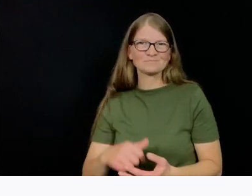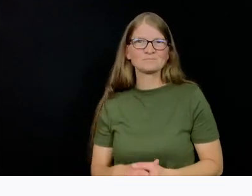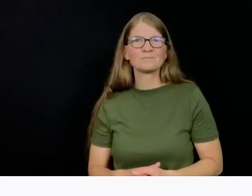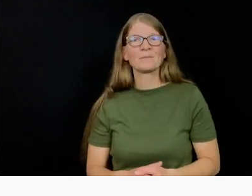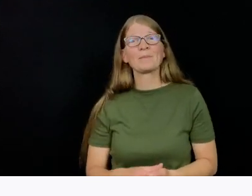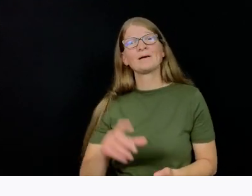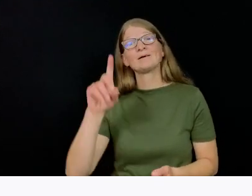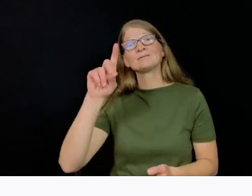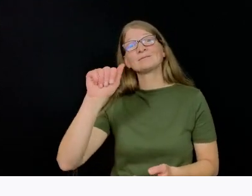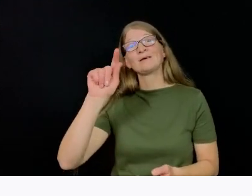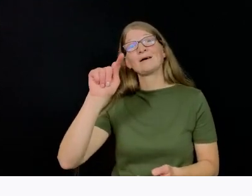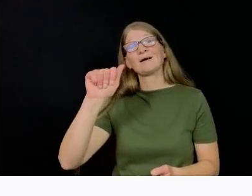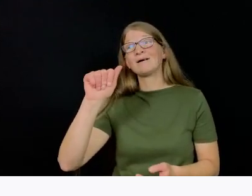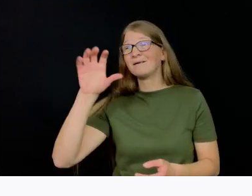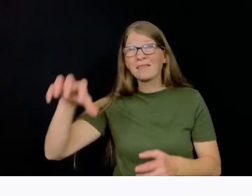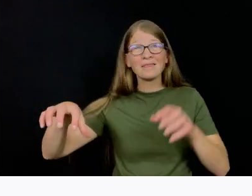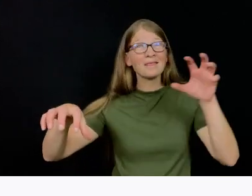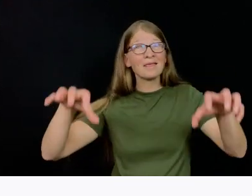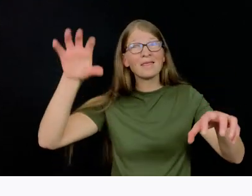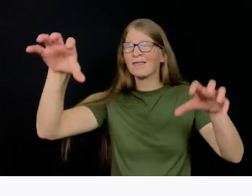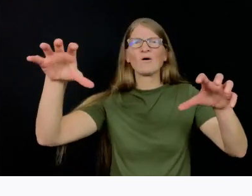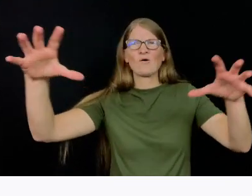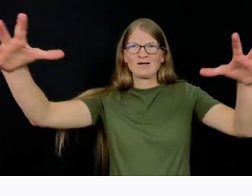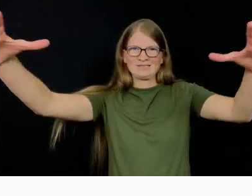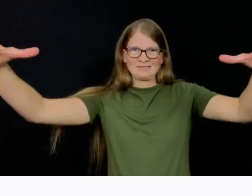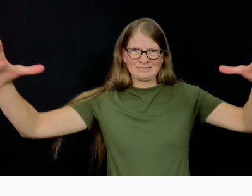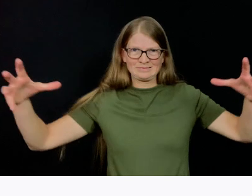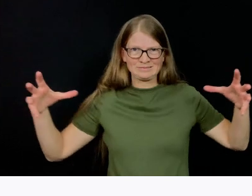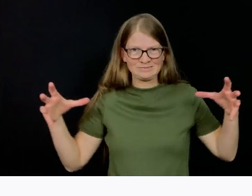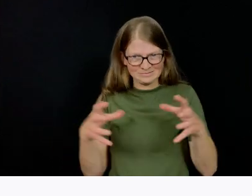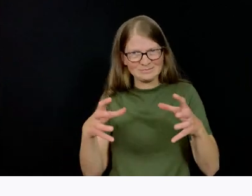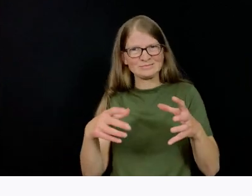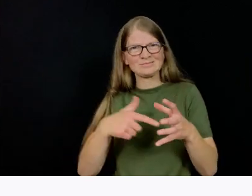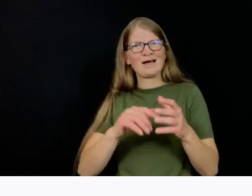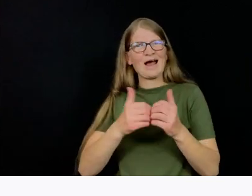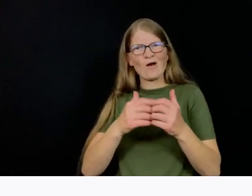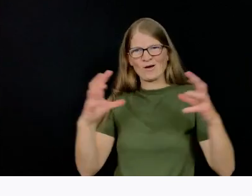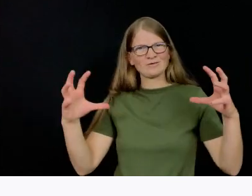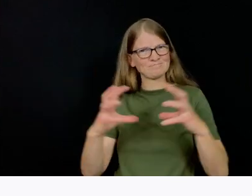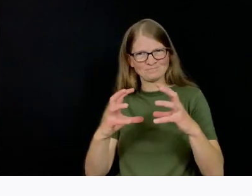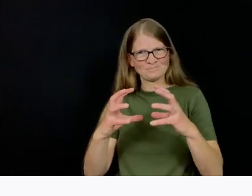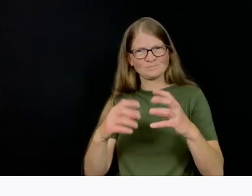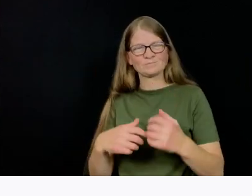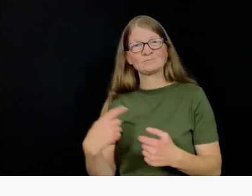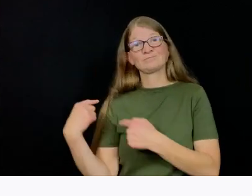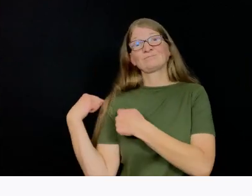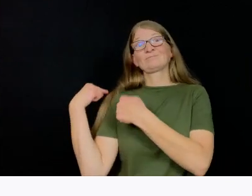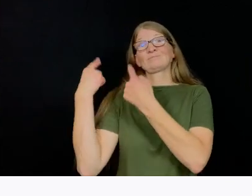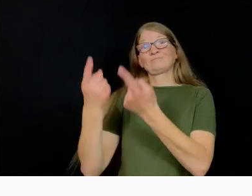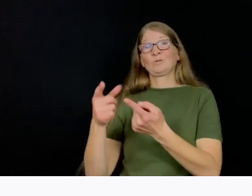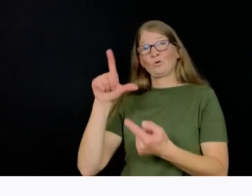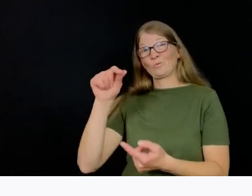بأشكال فوضوية ويصعب الوصول إليها لهذا السبب، منذ عام 2018